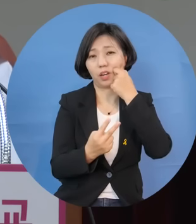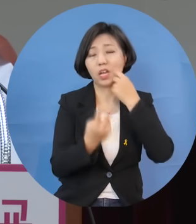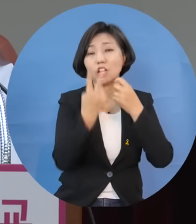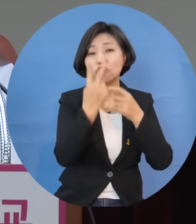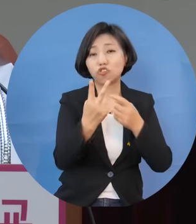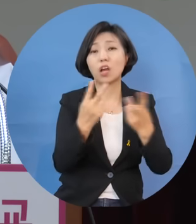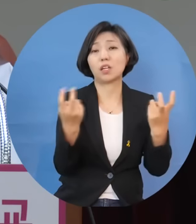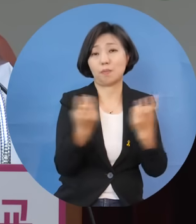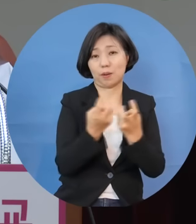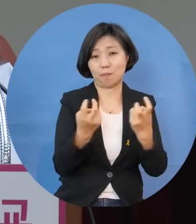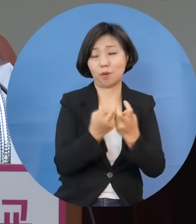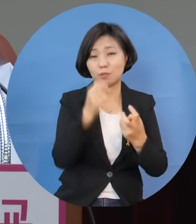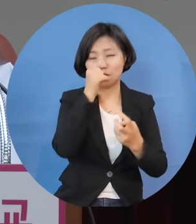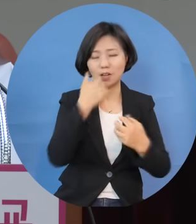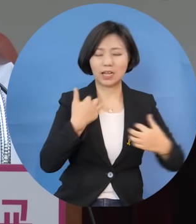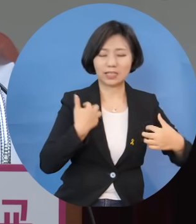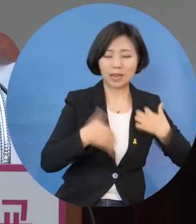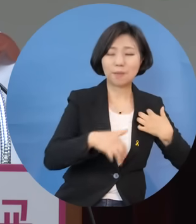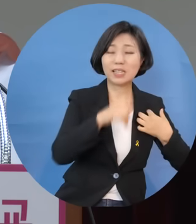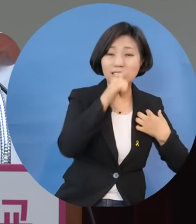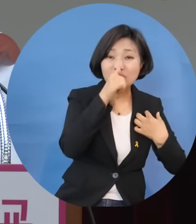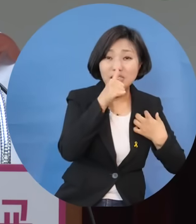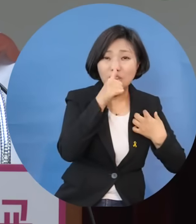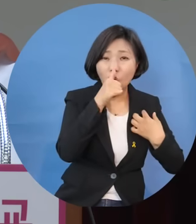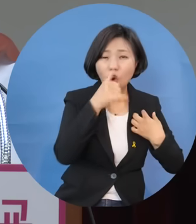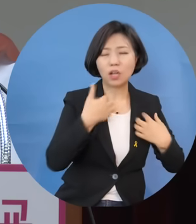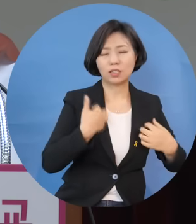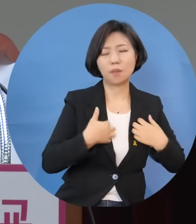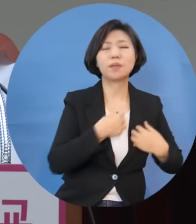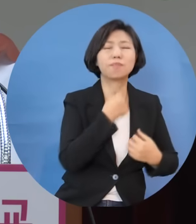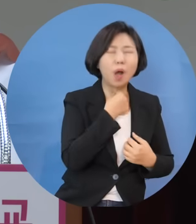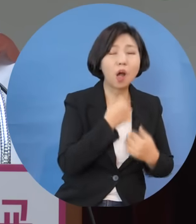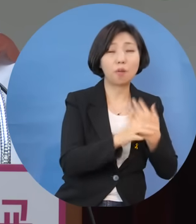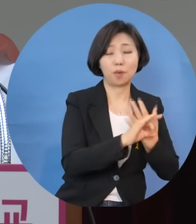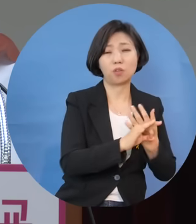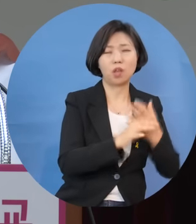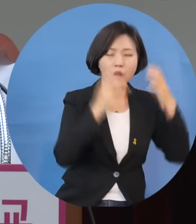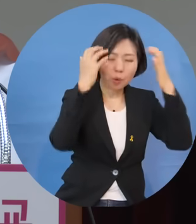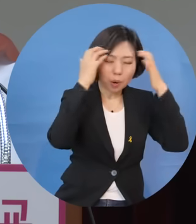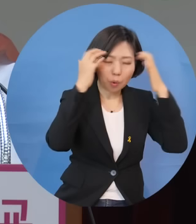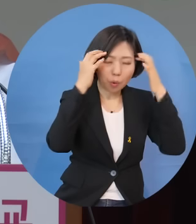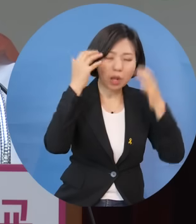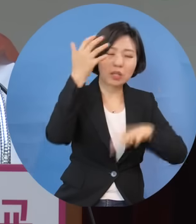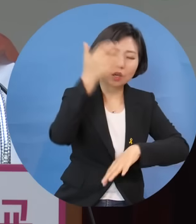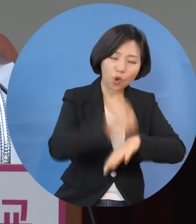즐거움을 추구했으면 괴로움의 과보를 피하지 말고 뭐해라? 기꺼이 받아라.